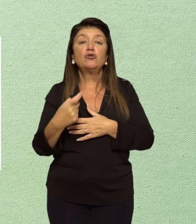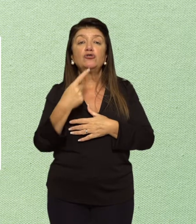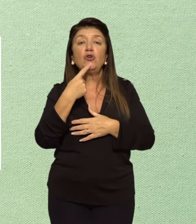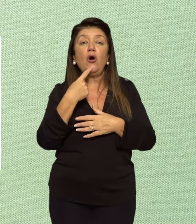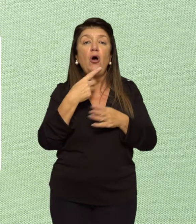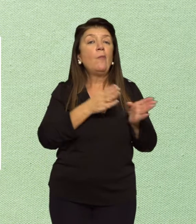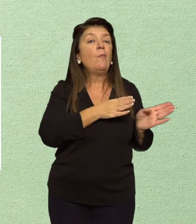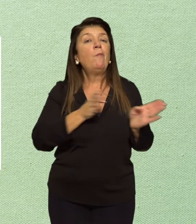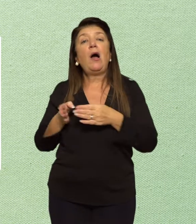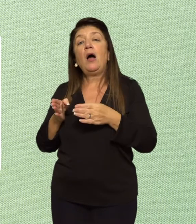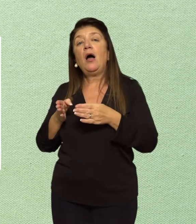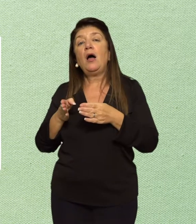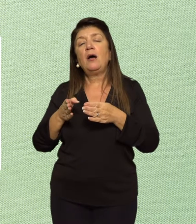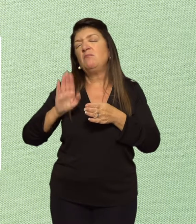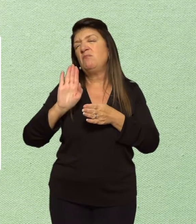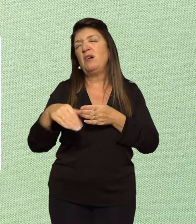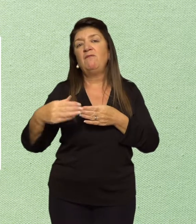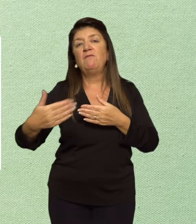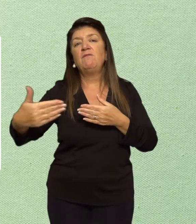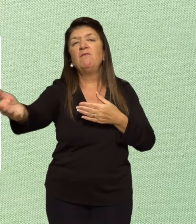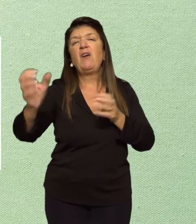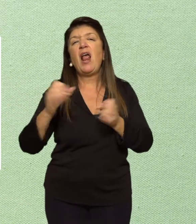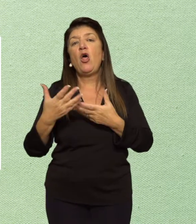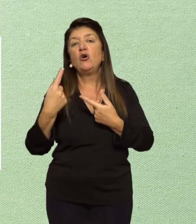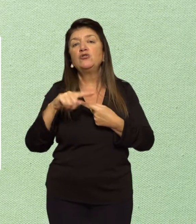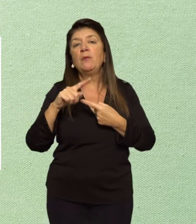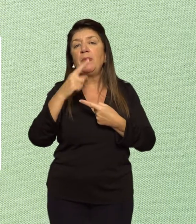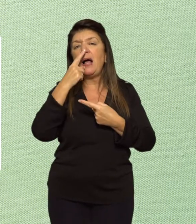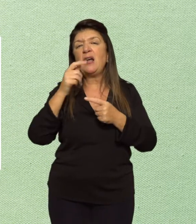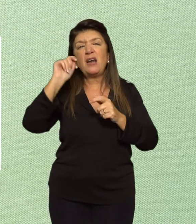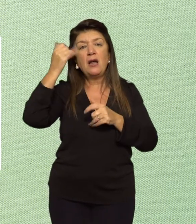delle indagini per i reati di violenza domestica, quindi era quella famosa norma per cui la donna